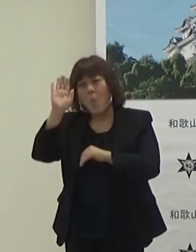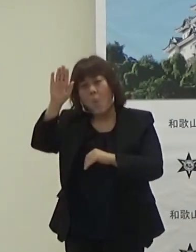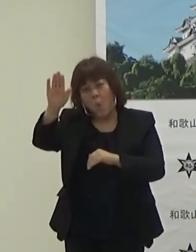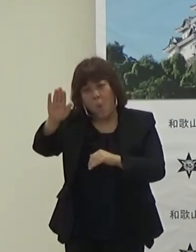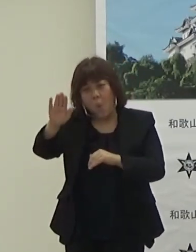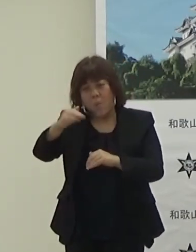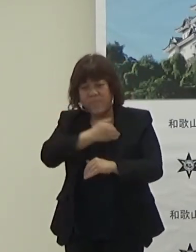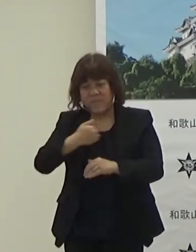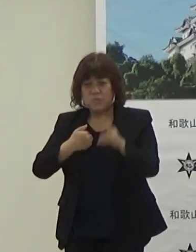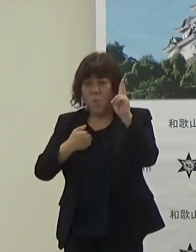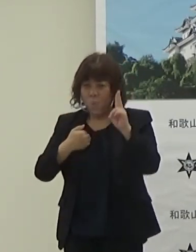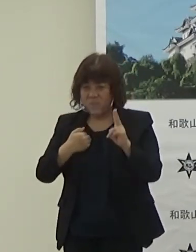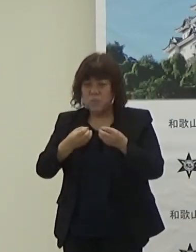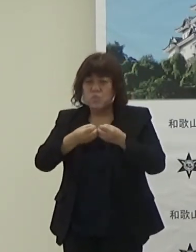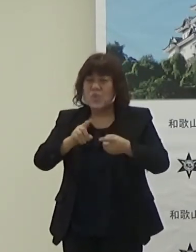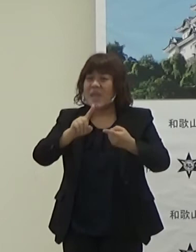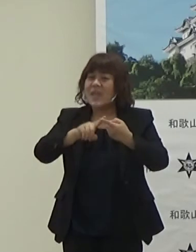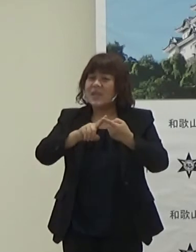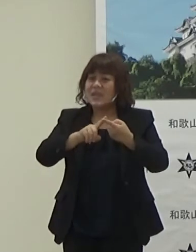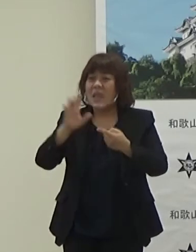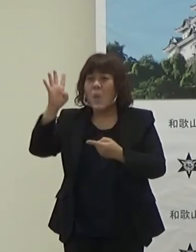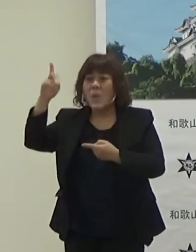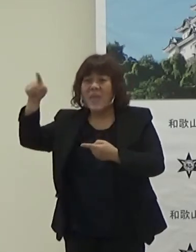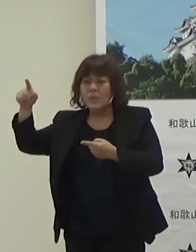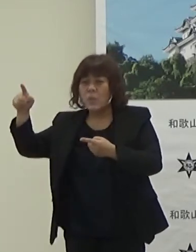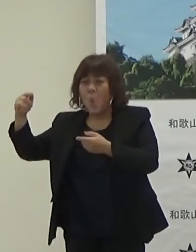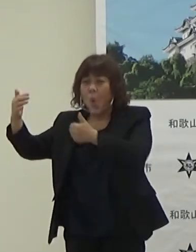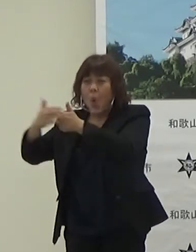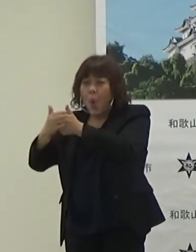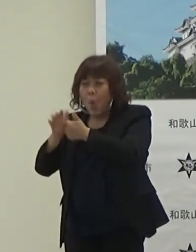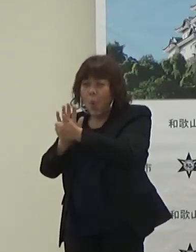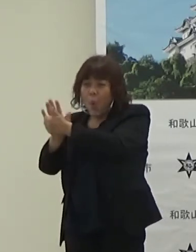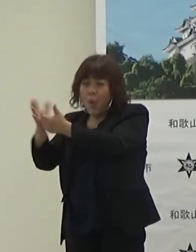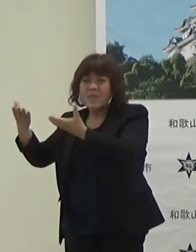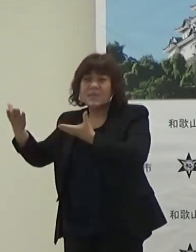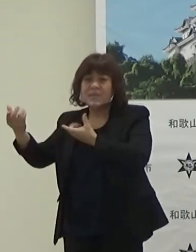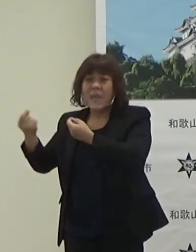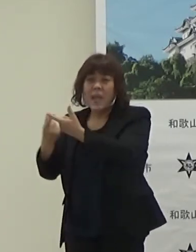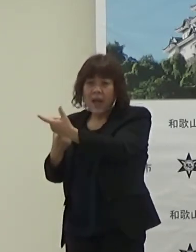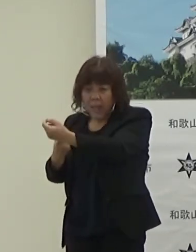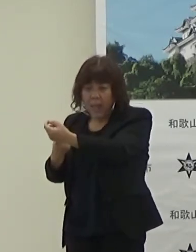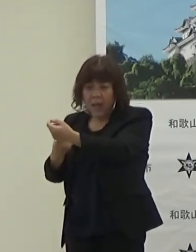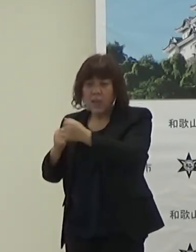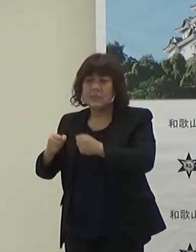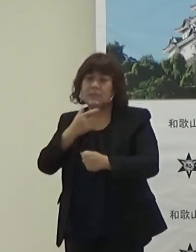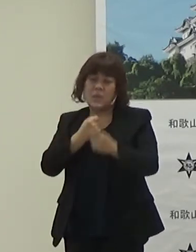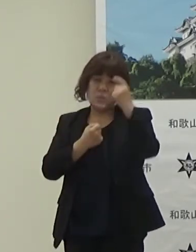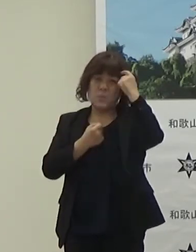より具体的なところを県と協力して 策定していきたいと思います